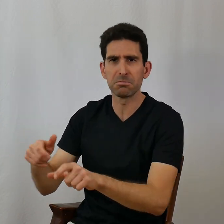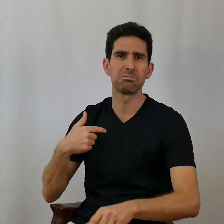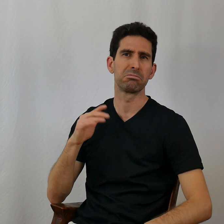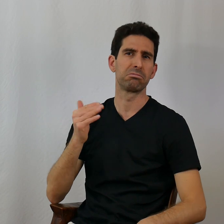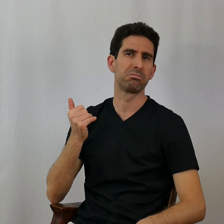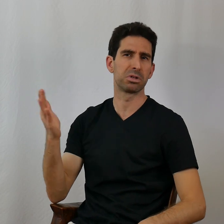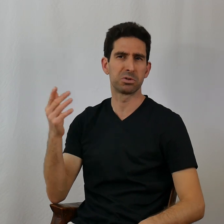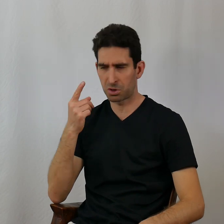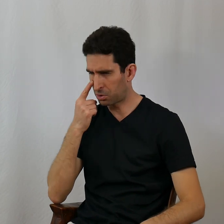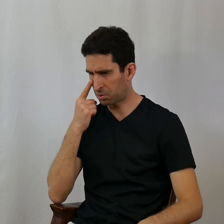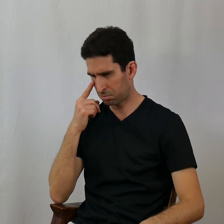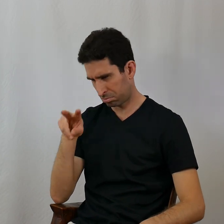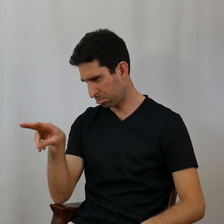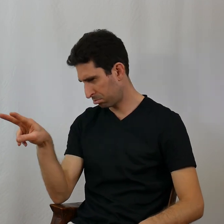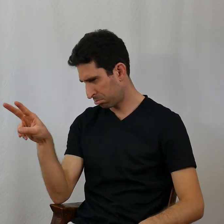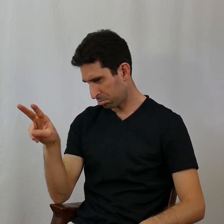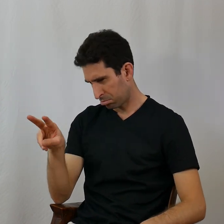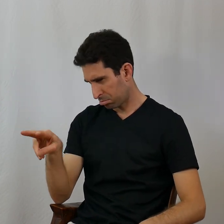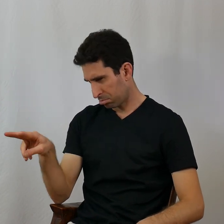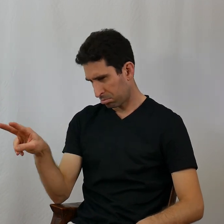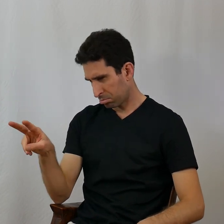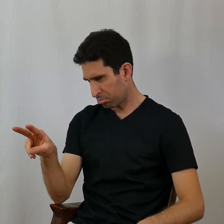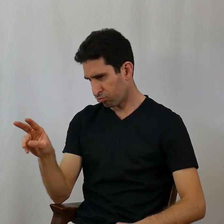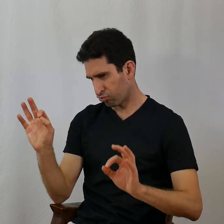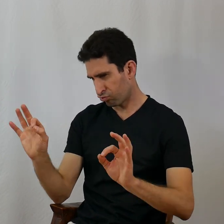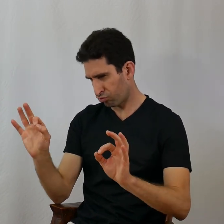Moi, pas besoin, je regarde et je pense que c'est bon.